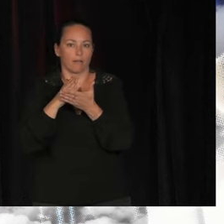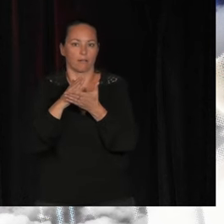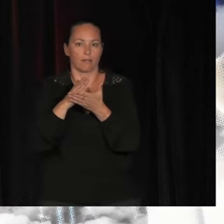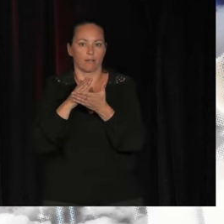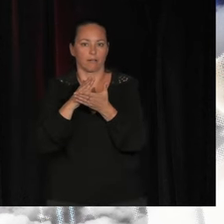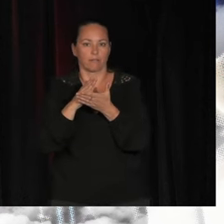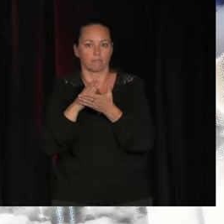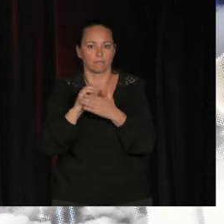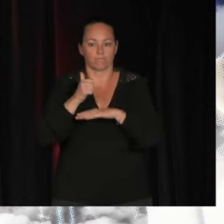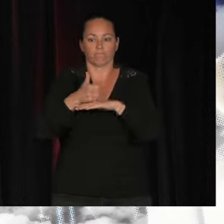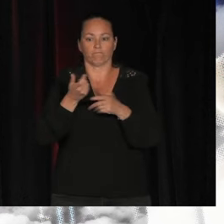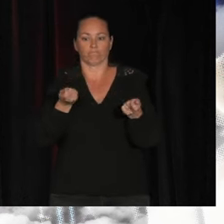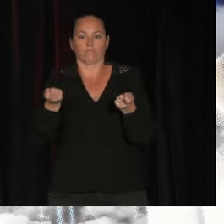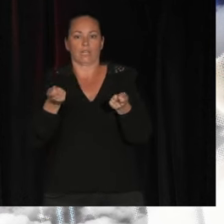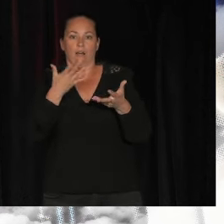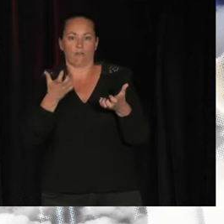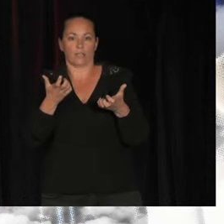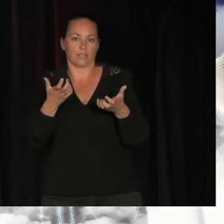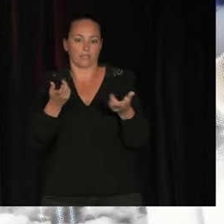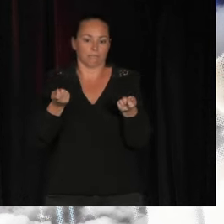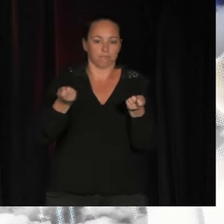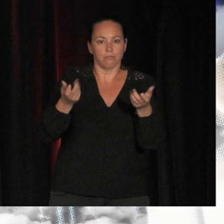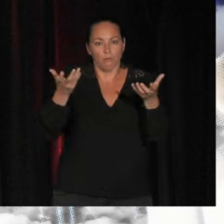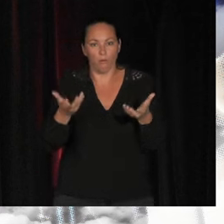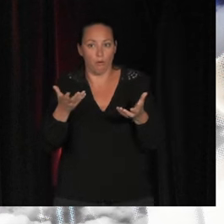de la terre absolument dingue en termes d'ambition puisqu'ils ont